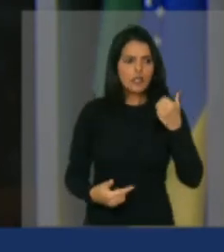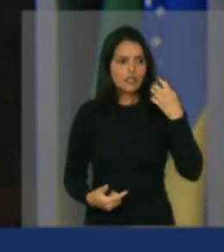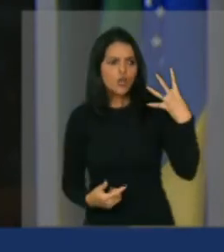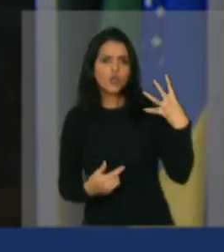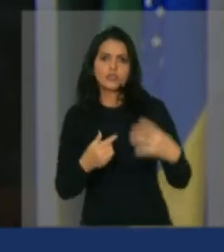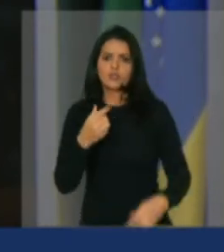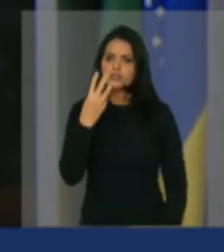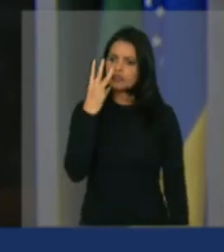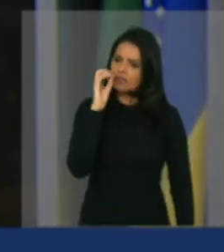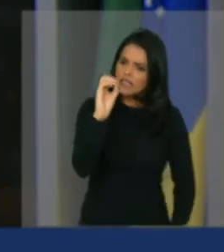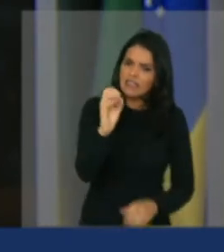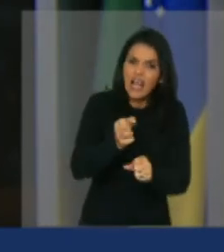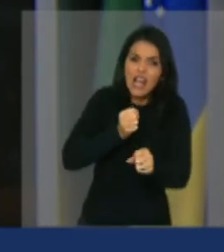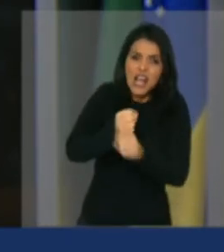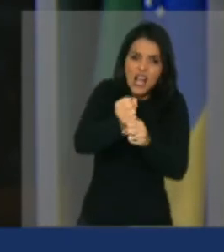30, A 30 ANOS, AQUI NESTA CASA AGORA, ENTÃO, PEÇA AÍ PARA